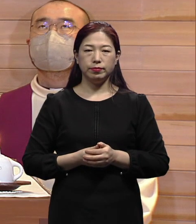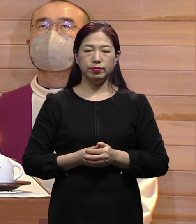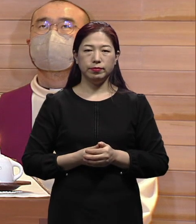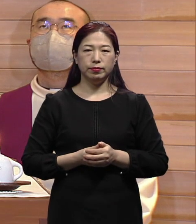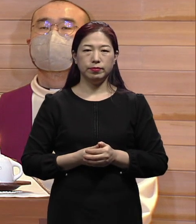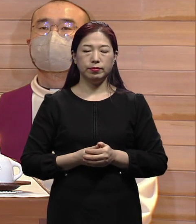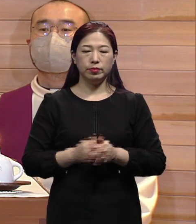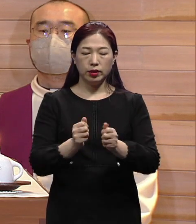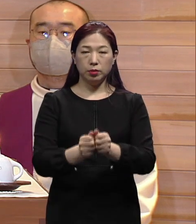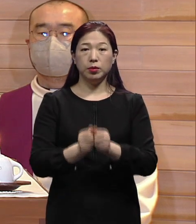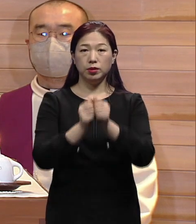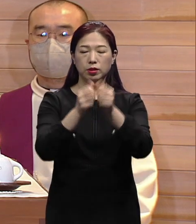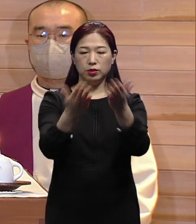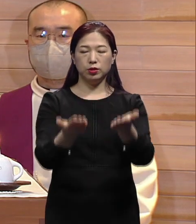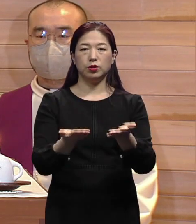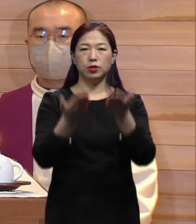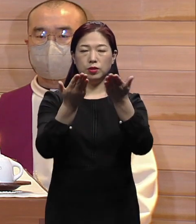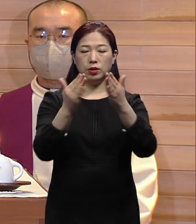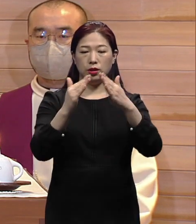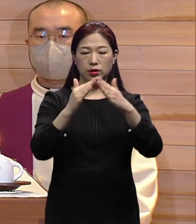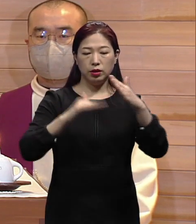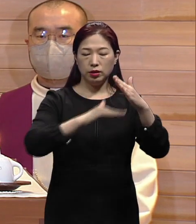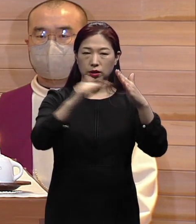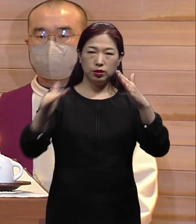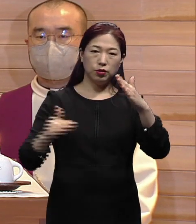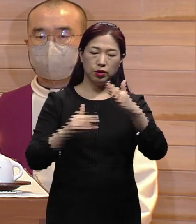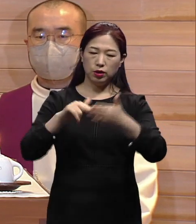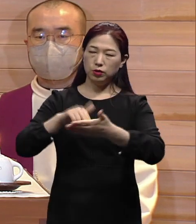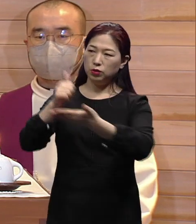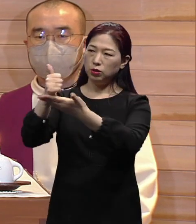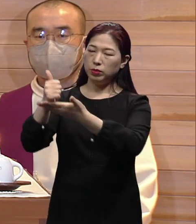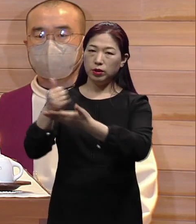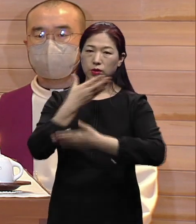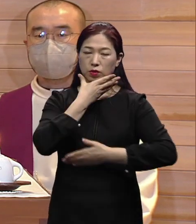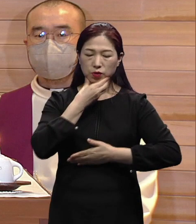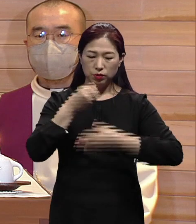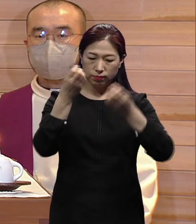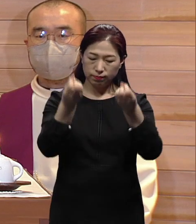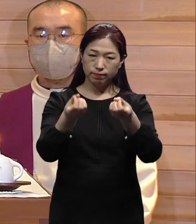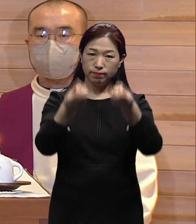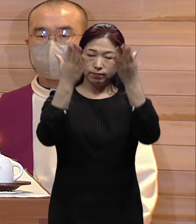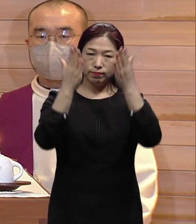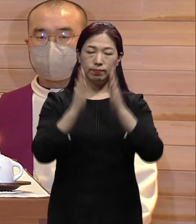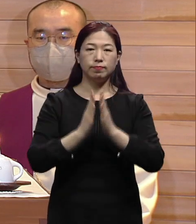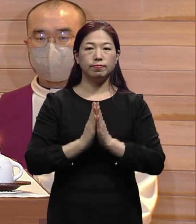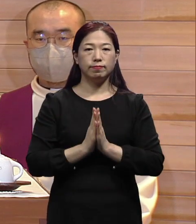이 미사를 시청하는 여러분과 여러분의 가정에 주님의 축복이 가득하시기를 바라며